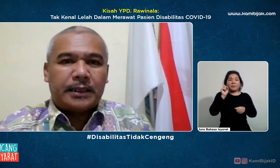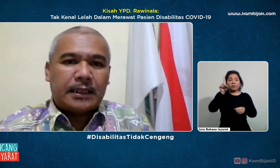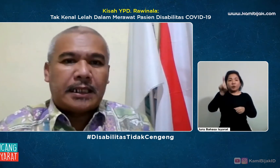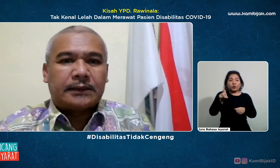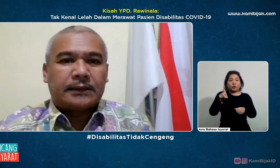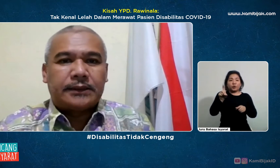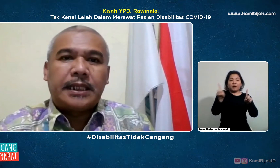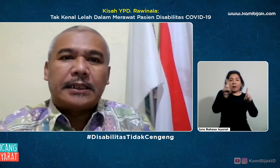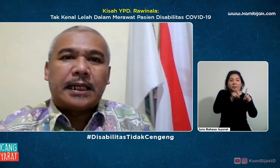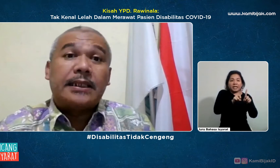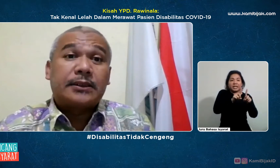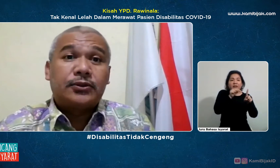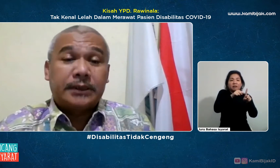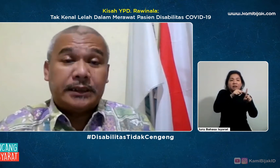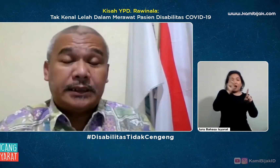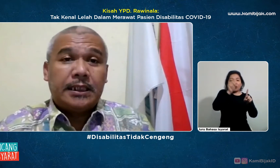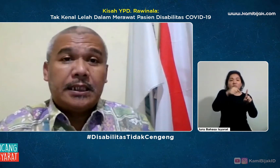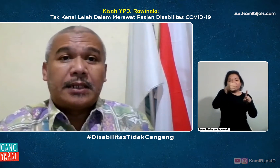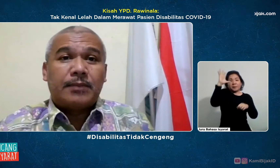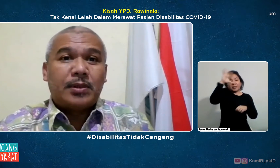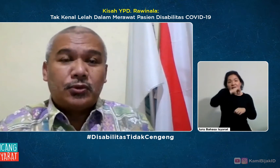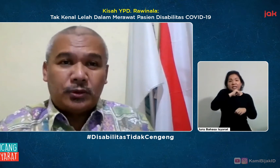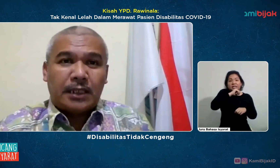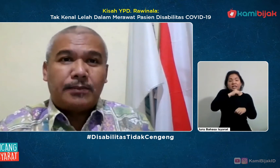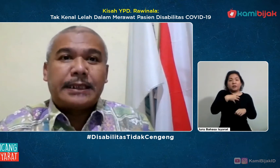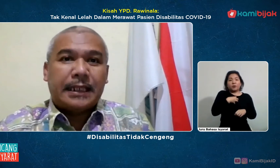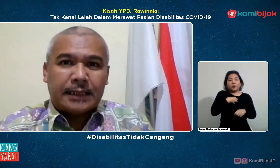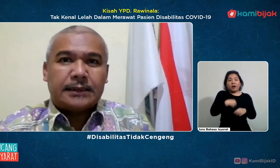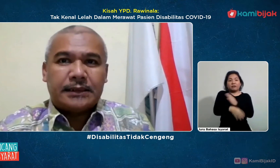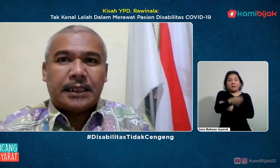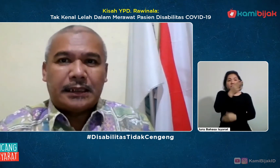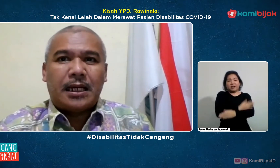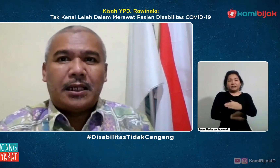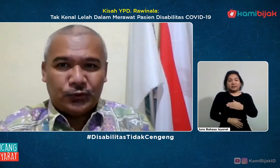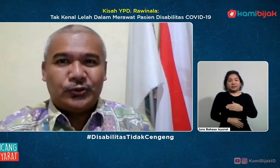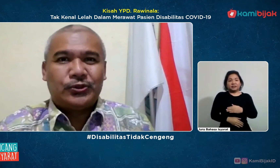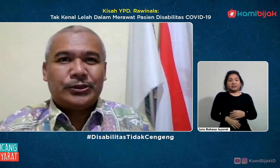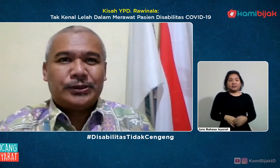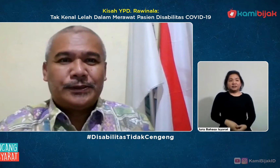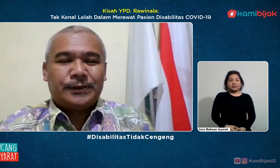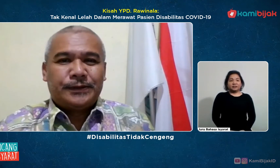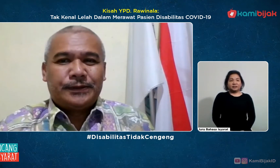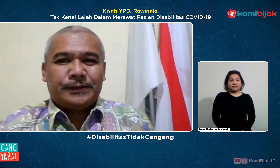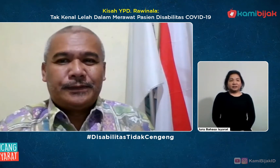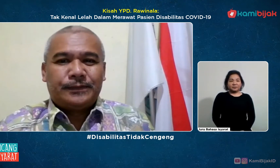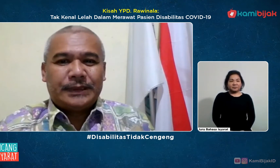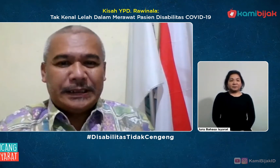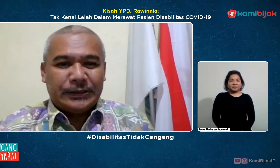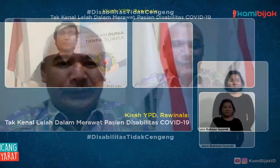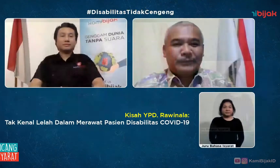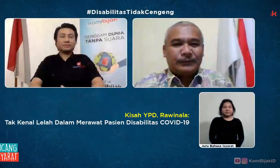daripada karakteristik anak-anak itu sendiri, anda membutuhkan pendekatan secara khusus begitu.